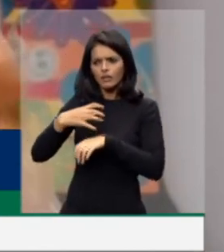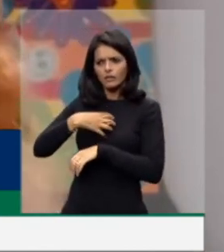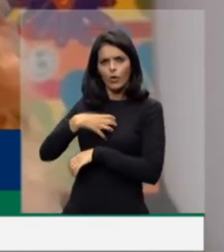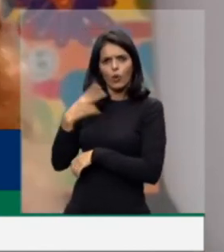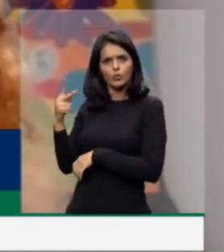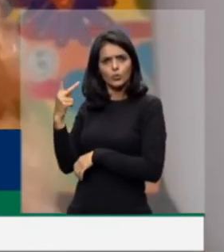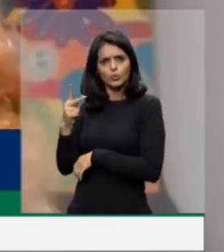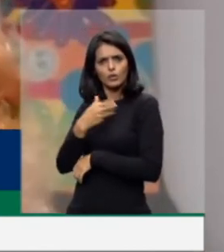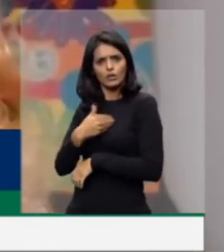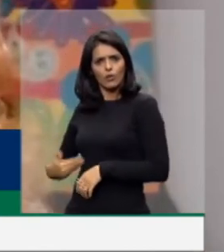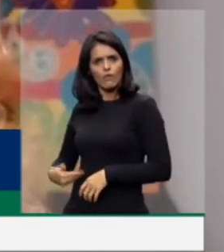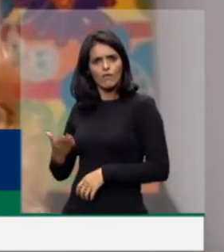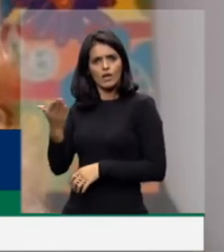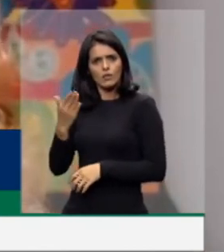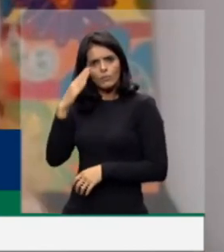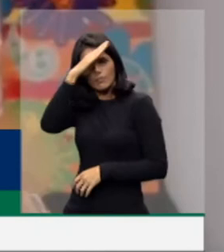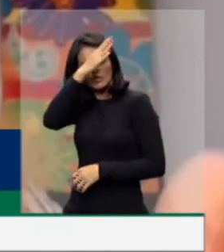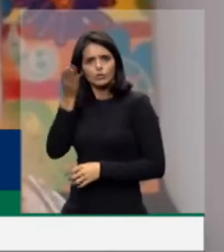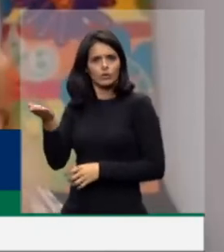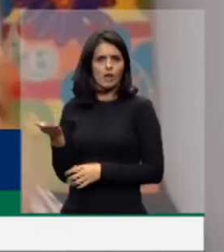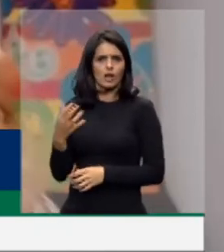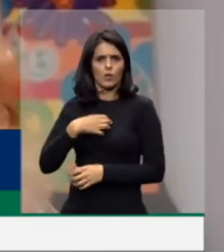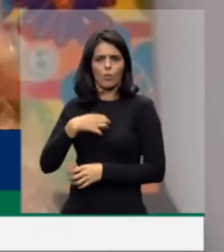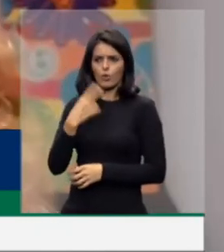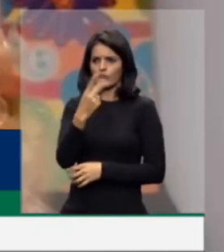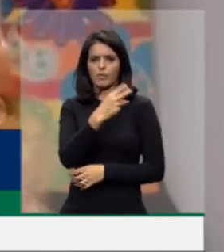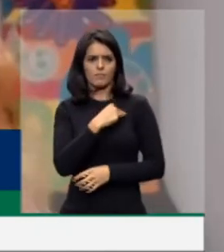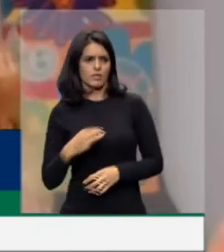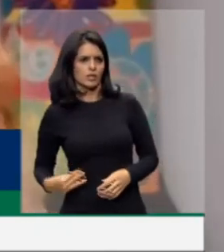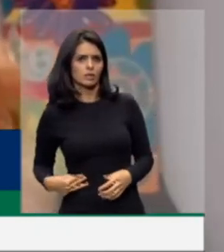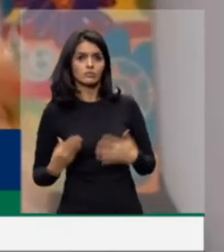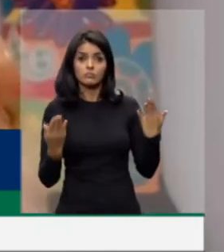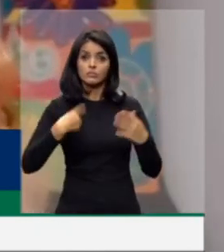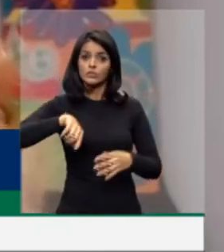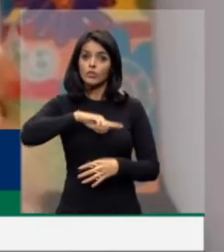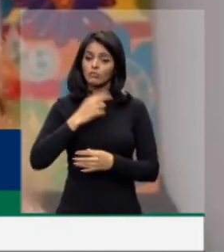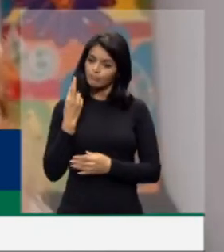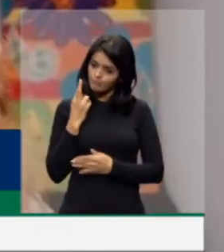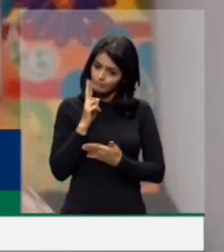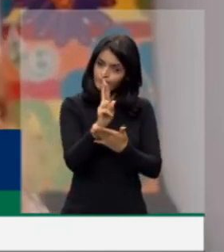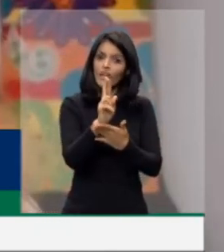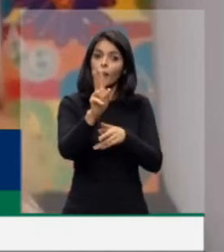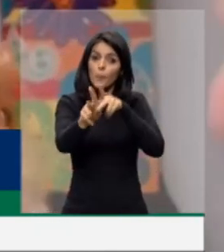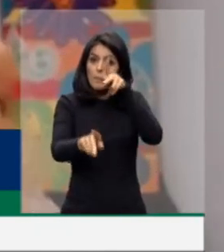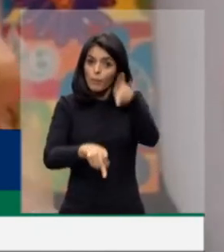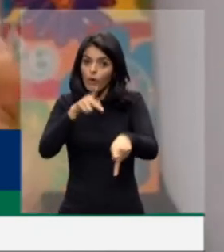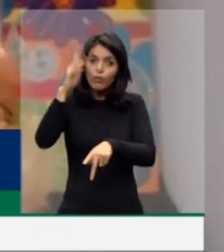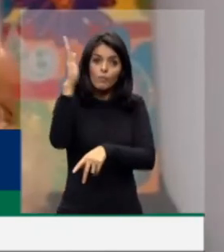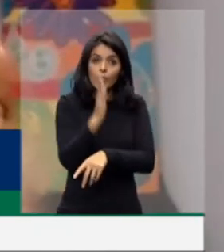AQUI ESTE CONGRESSO TOMA CONTA DEFINITIVAMENTE DESSE PROCESSO PRECISA ENCARAR, ENFRENTAR ESSE TIPO DE CONDUTA, ESTE TIPO DE COMPORTAMENTO, QUANTO